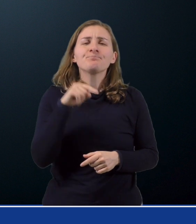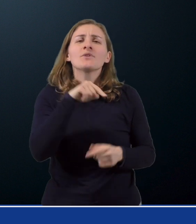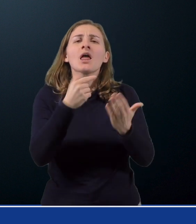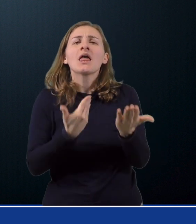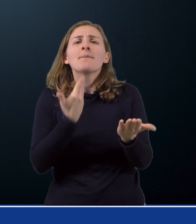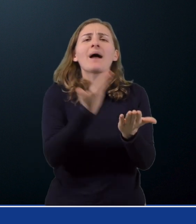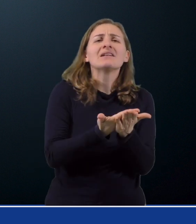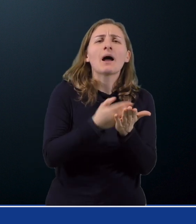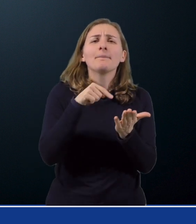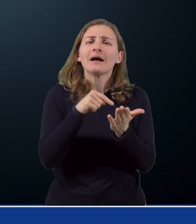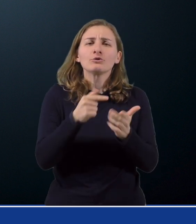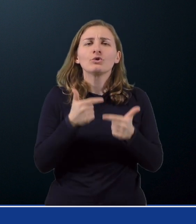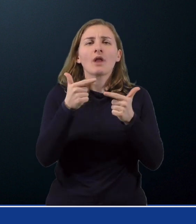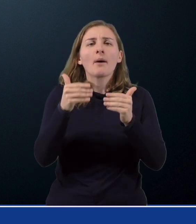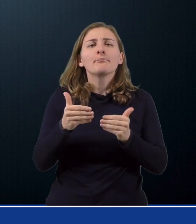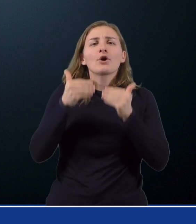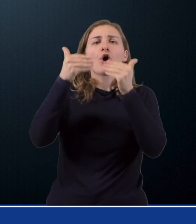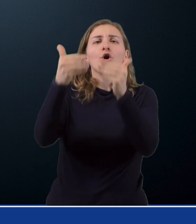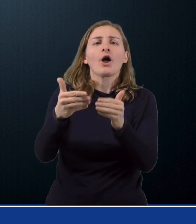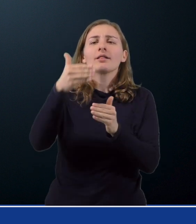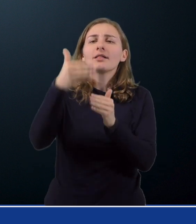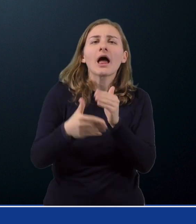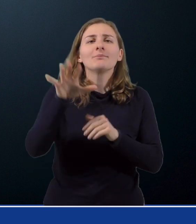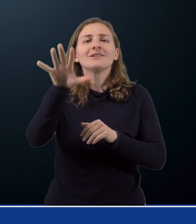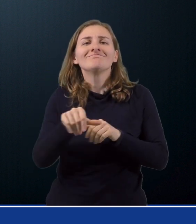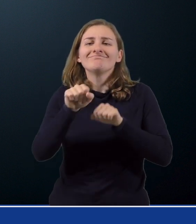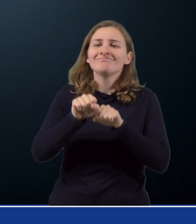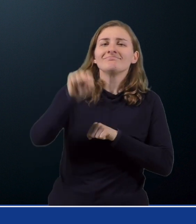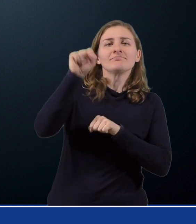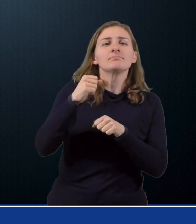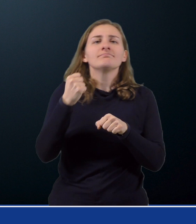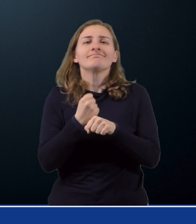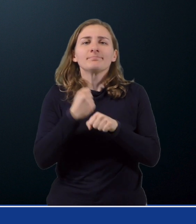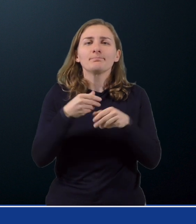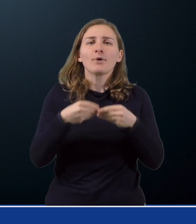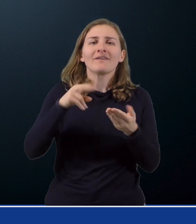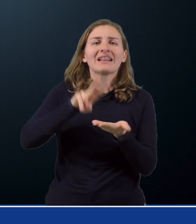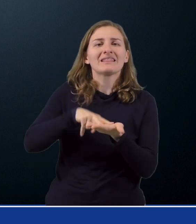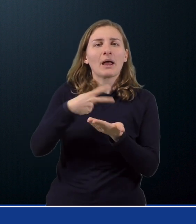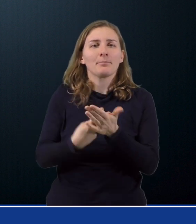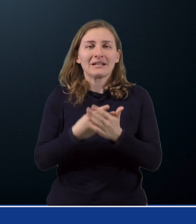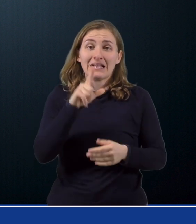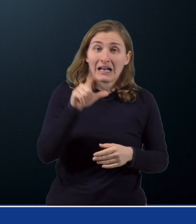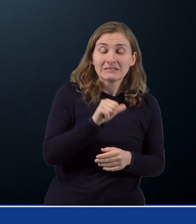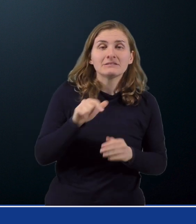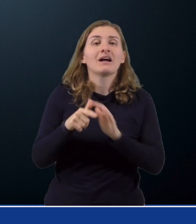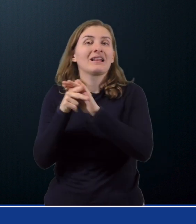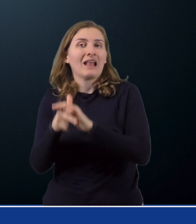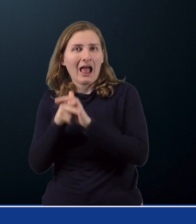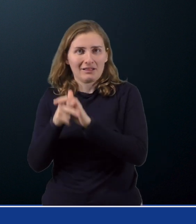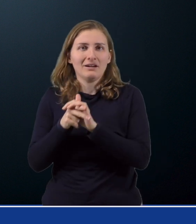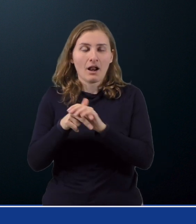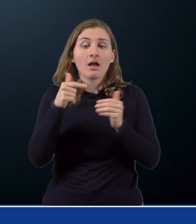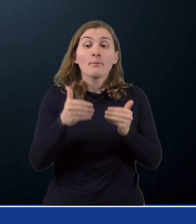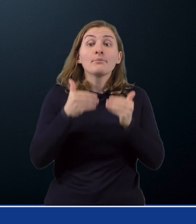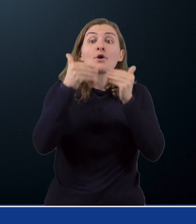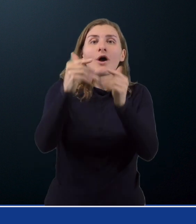che proroga il termine riguardante il conseguimento dell’attestazione per l’esercizio della professione di interprete in LIS e in LIST